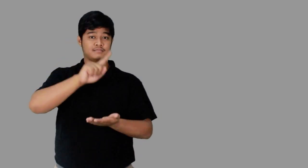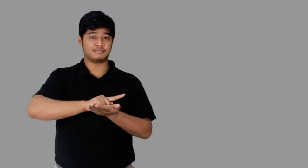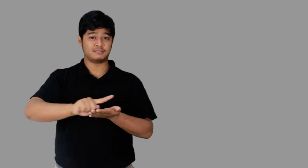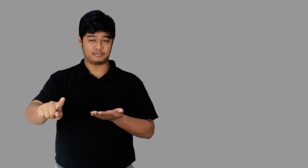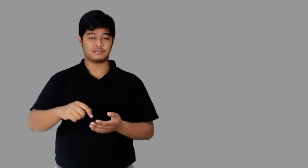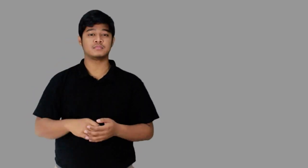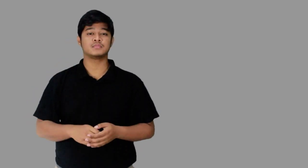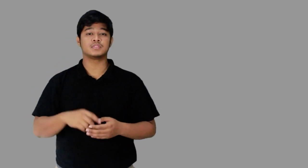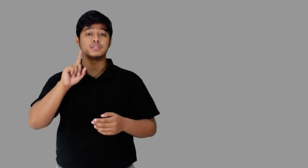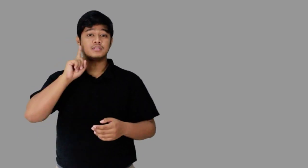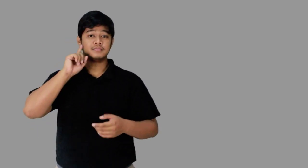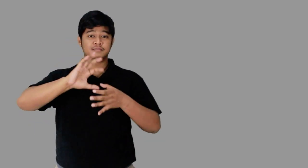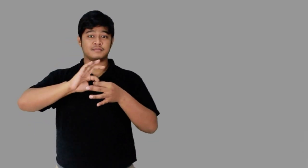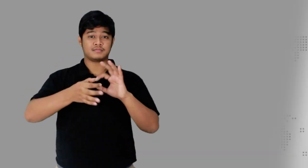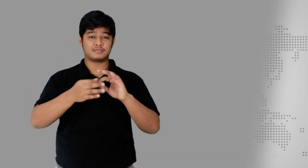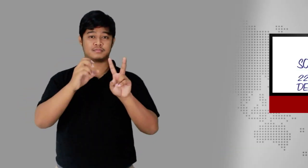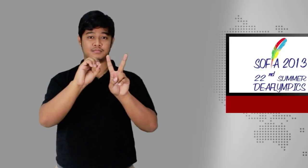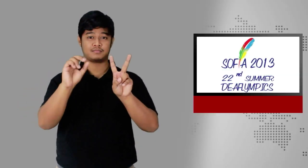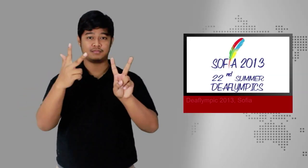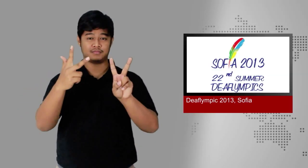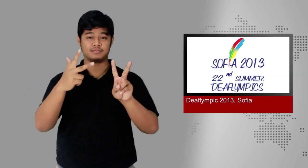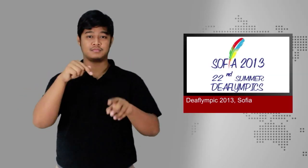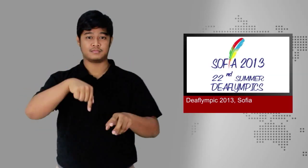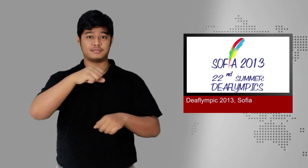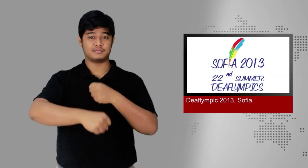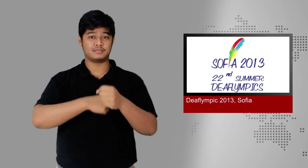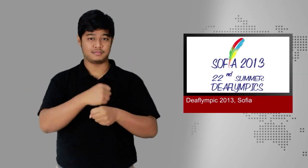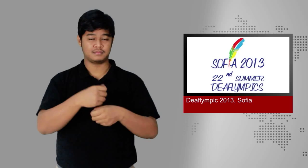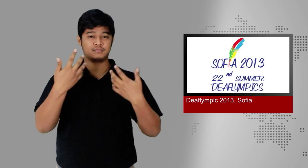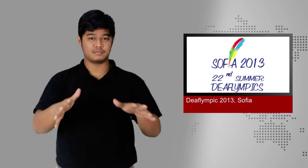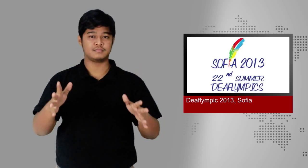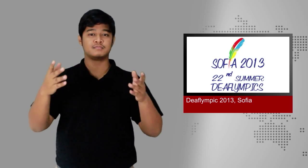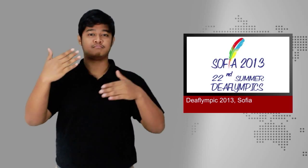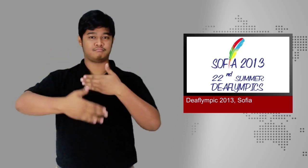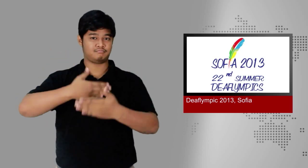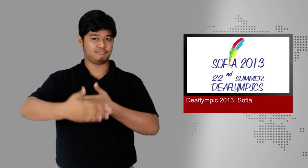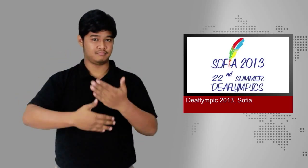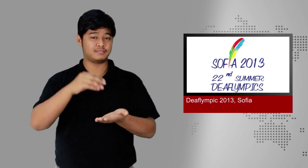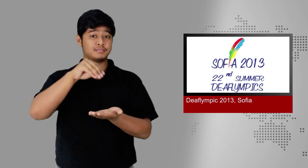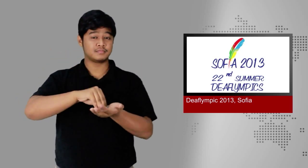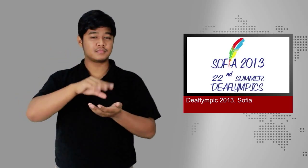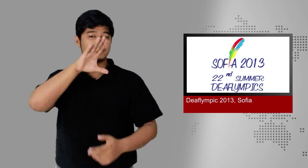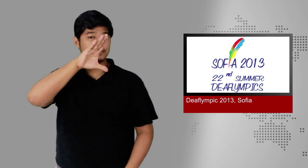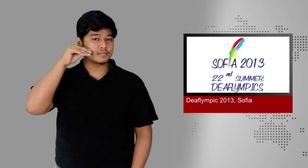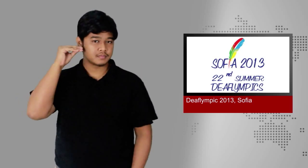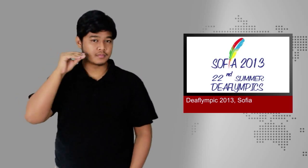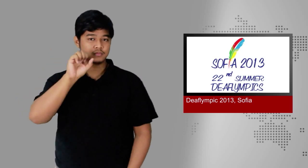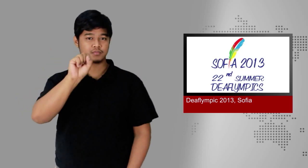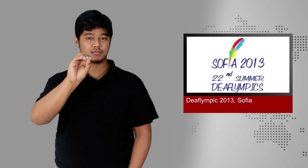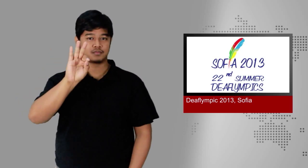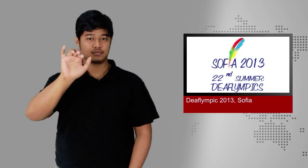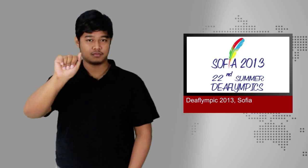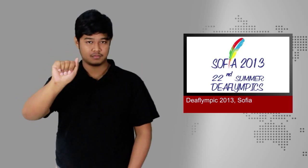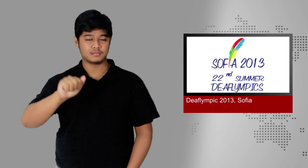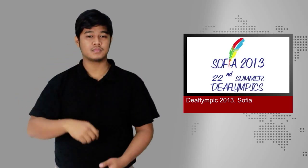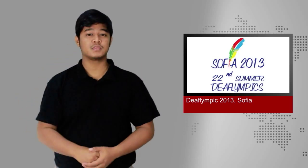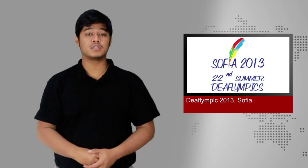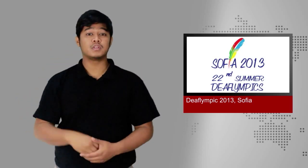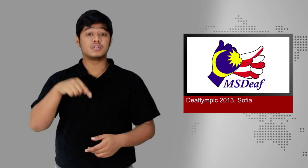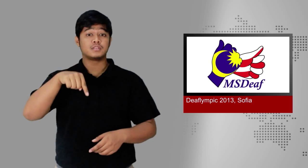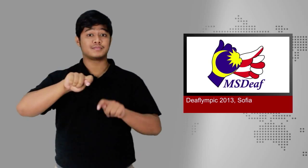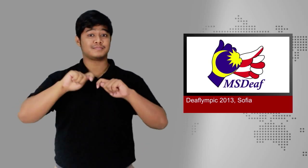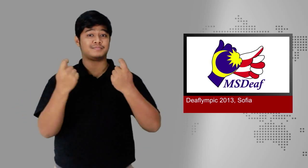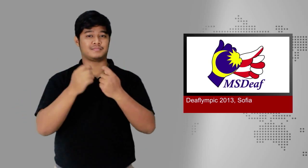Deaflympic 2013, Sofia telah dilangsungkan pada minggu lalu di Sofia, Bulgaria.